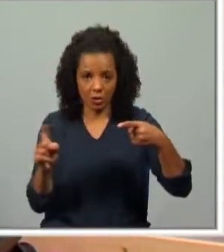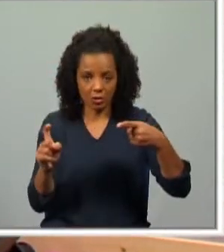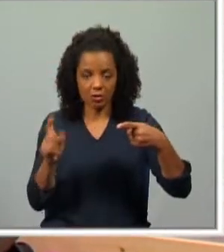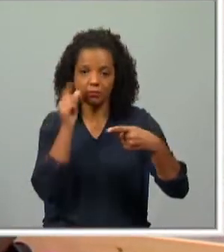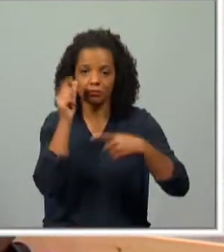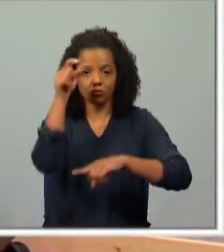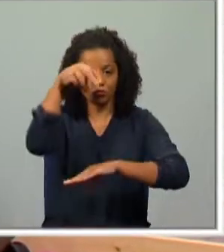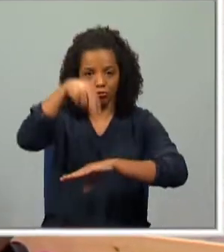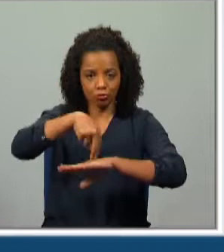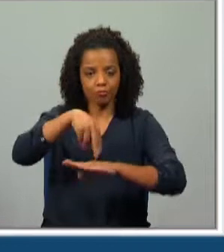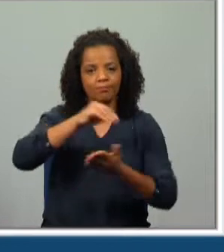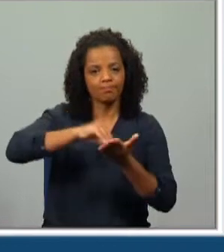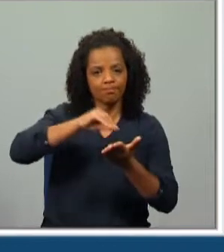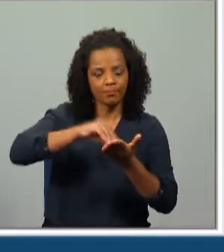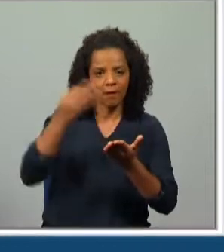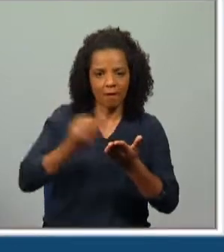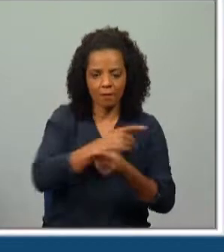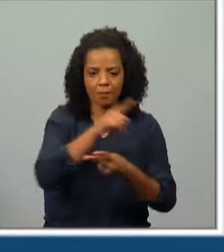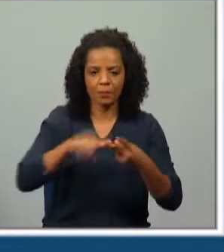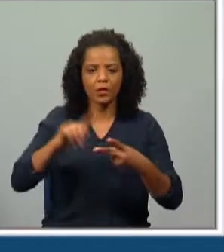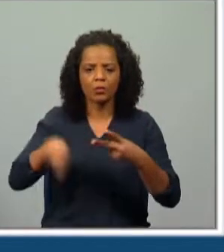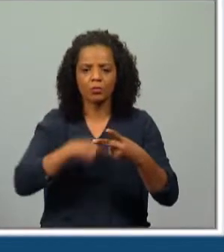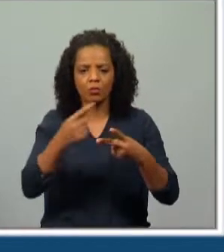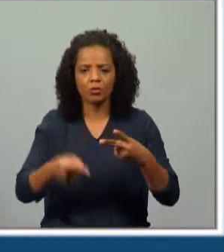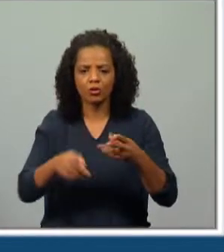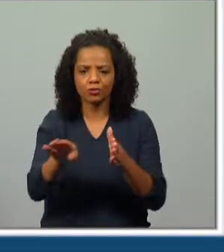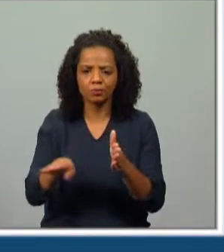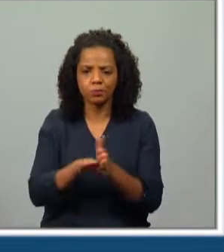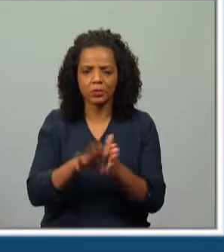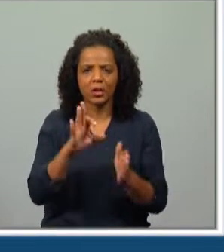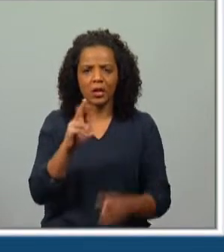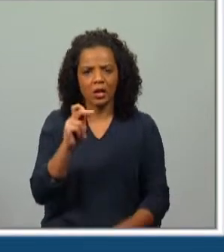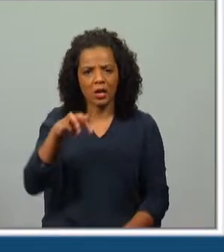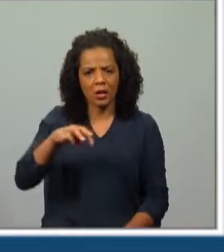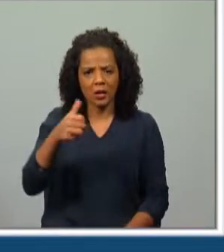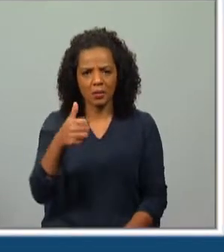encontrava de facto e depois o porto de Hamburgo como é que é Ferreira se passa 實際找到然後是端口漢堡 費雷拉怎麼樣